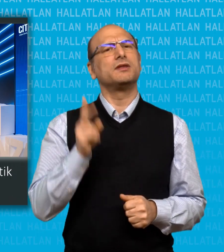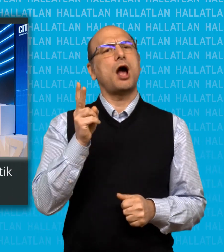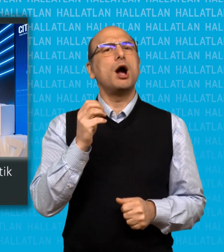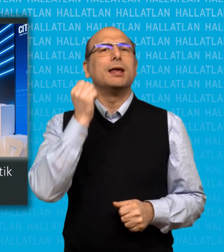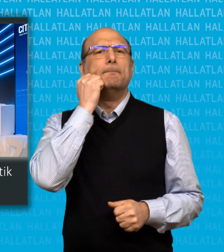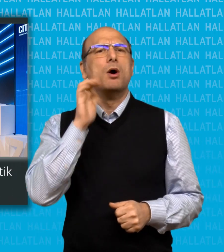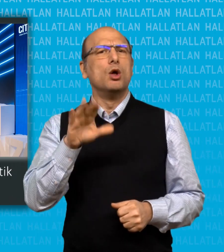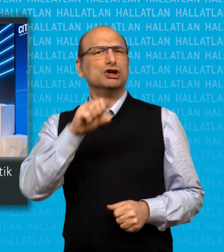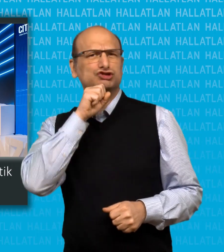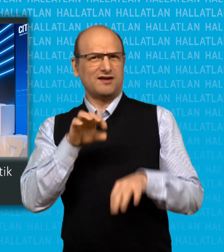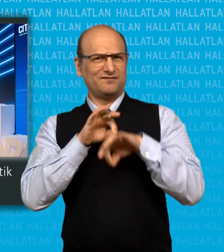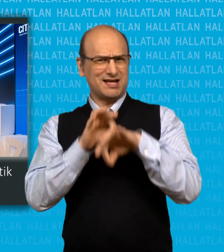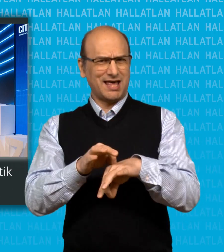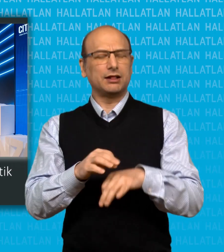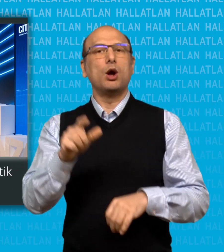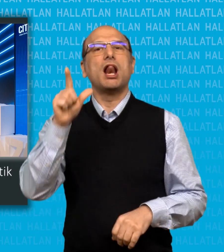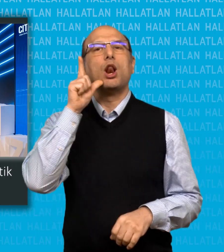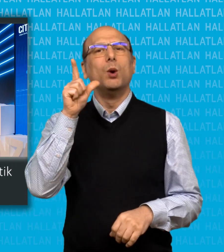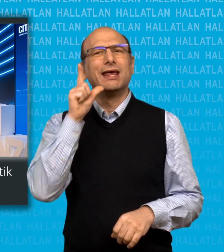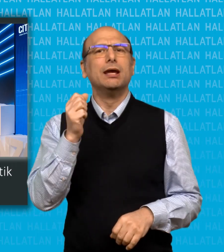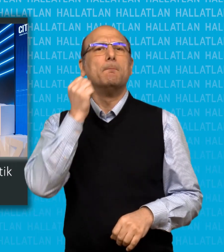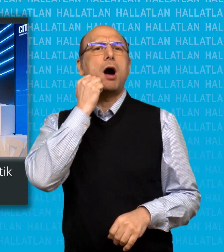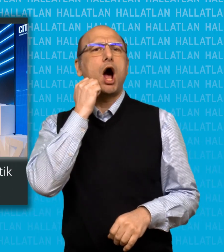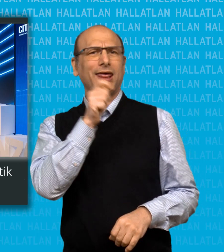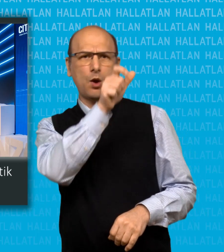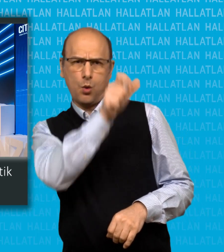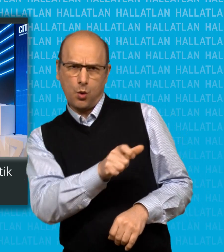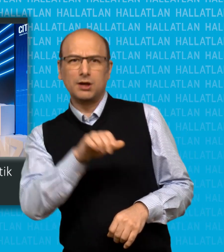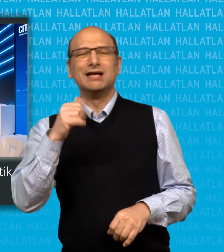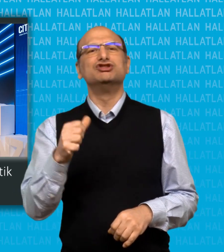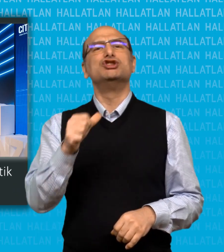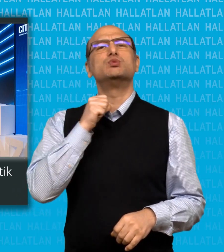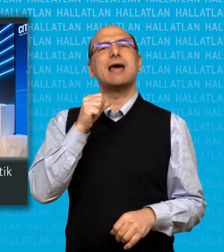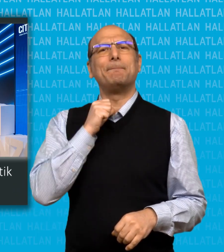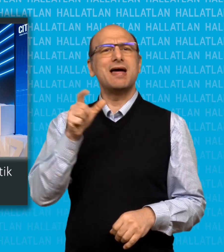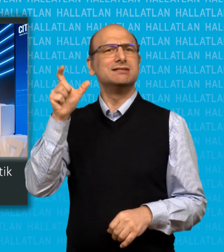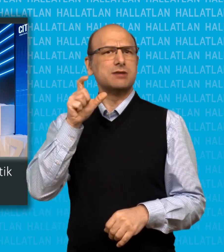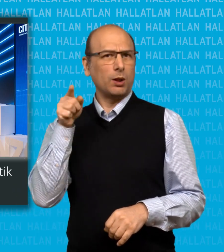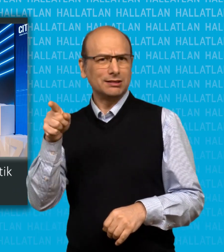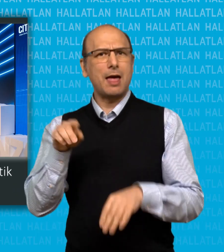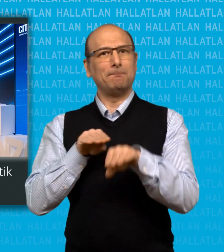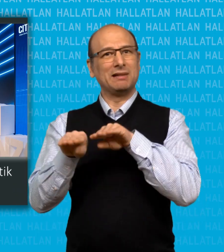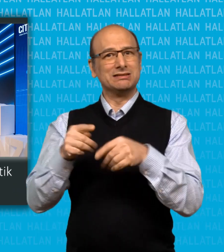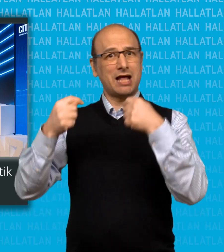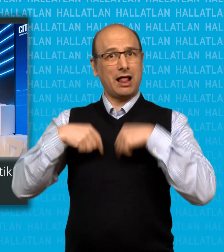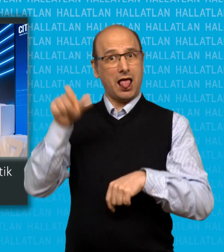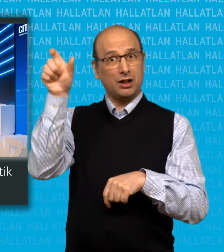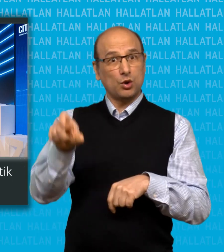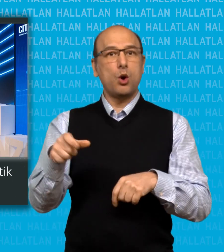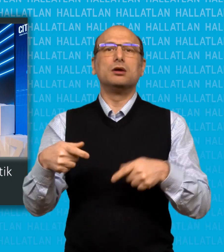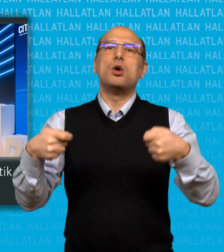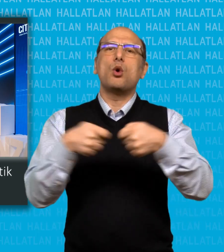Luigi Di Maio, az M5S vezetője Giuseppe Conte miniszterelnökkel